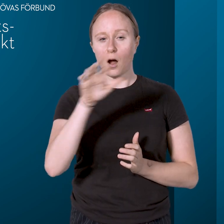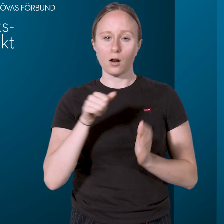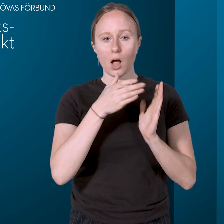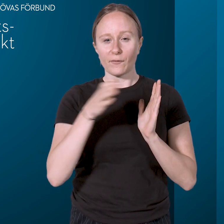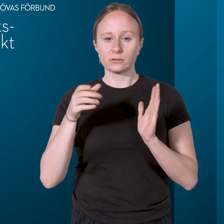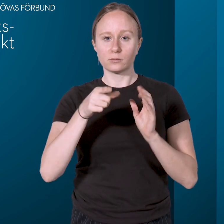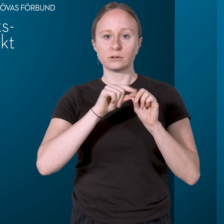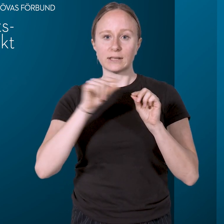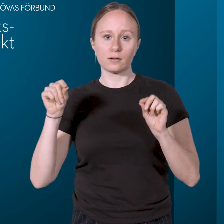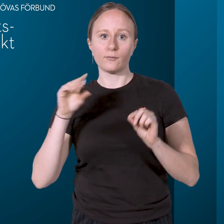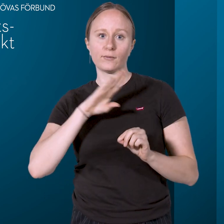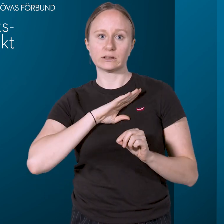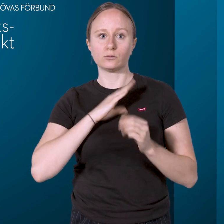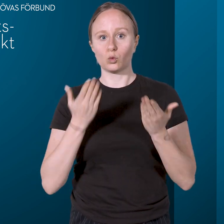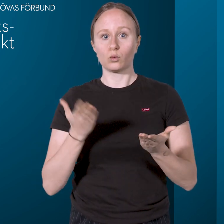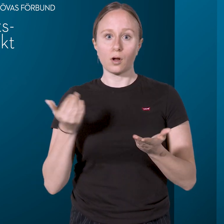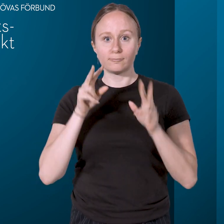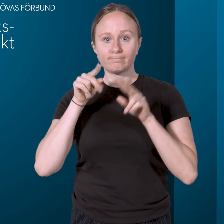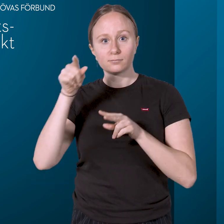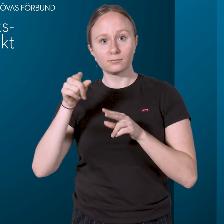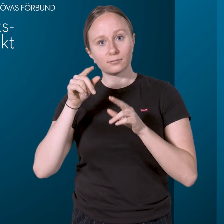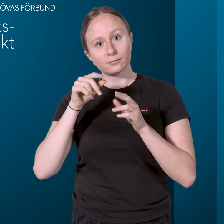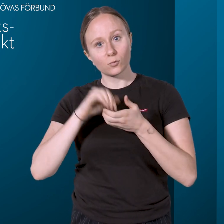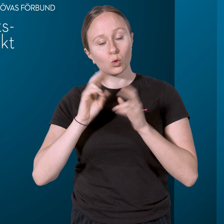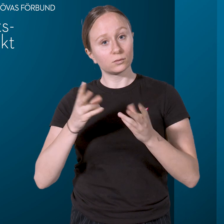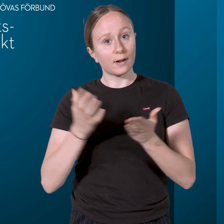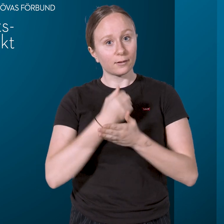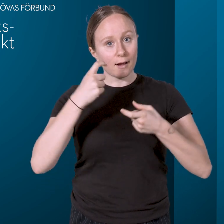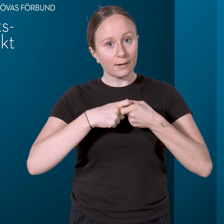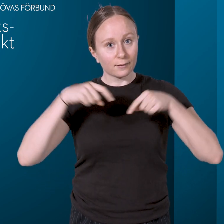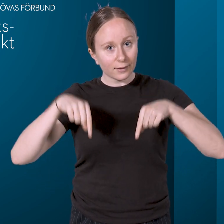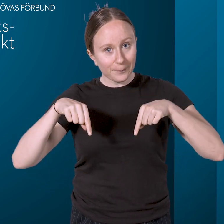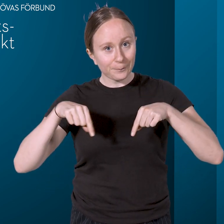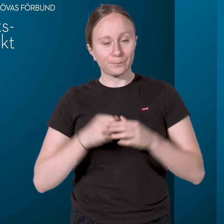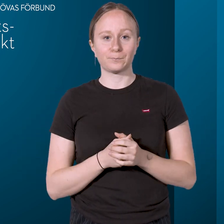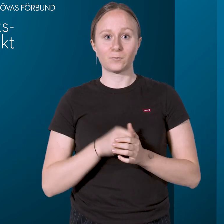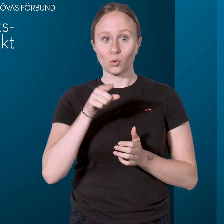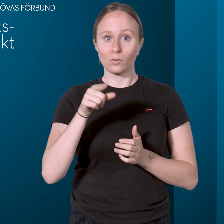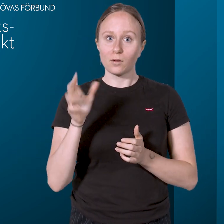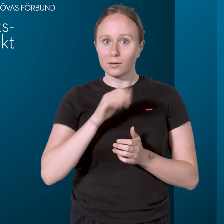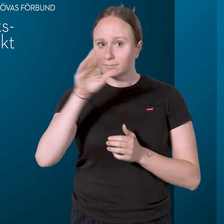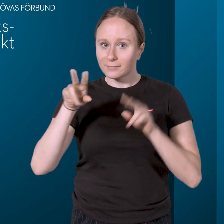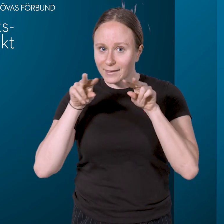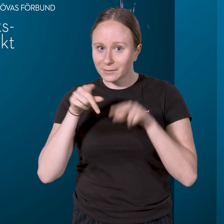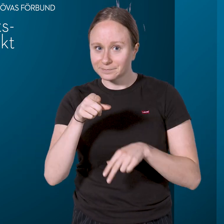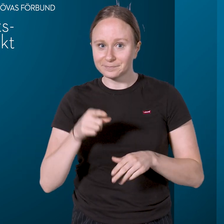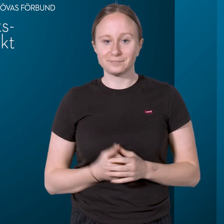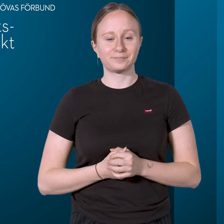Alla avsnitt av serien finns nu att titta på via länken intill. Bara att börja titta!